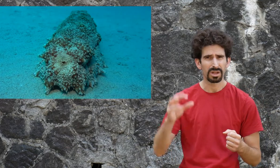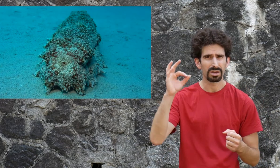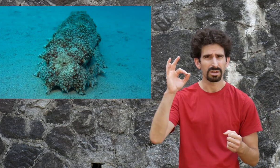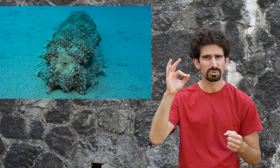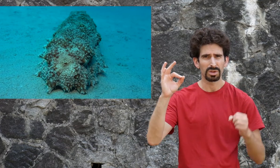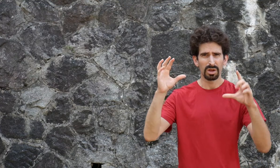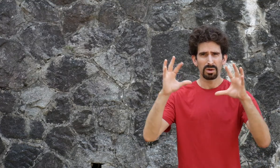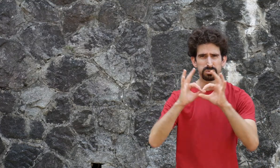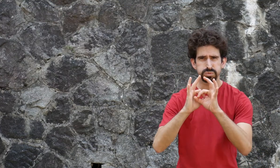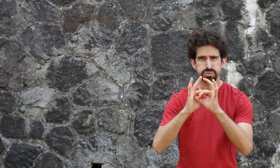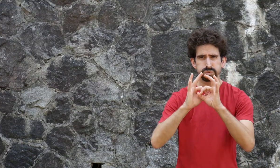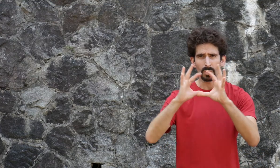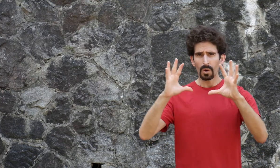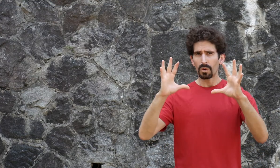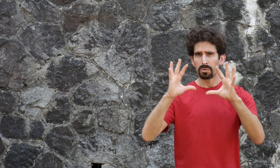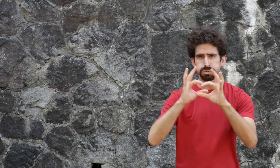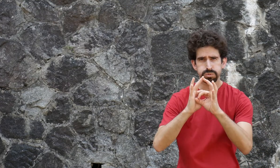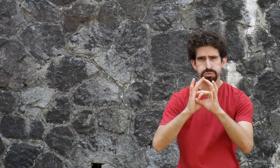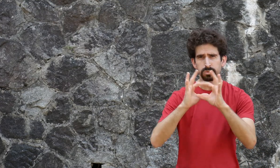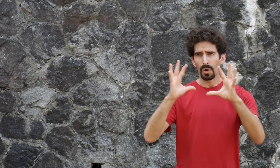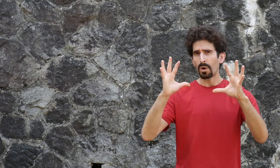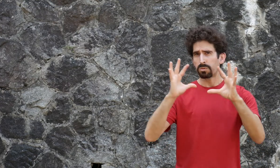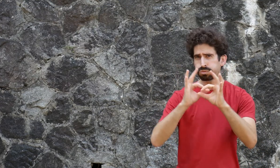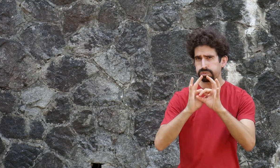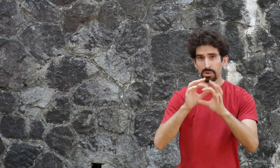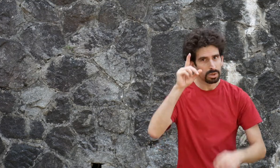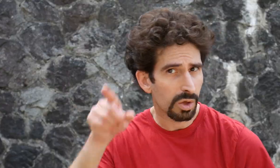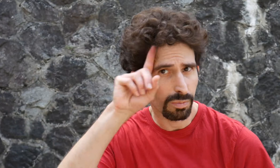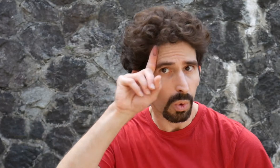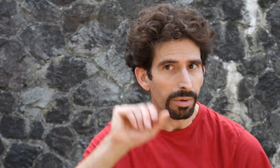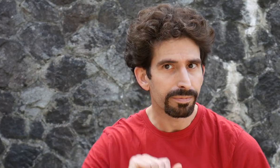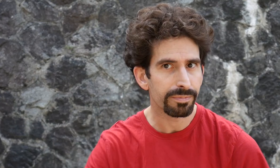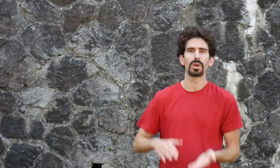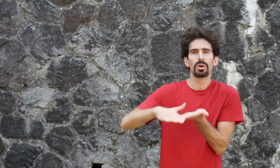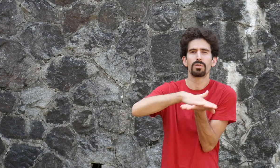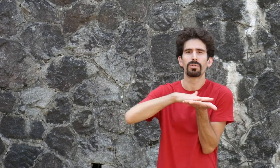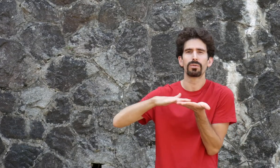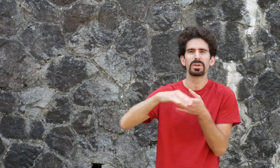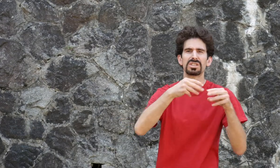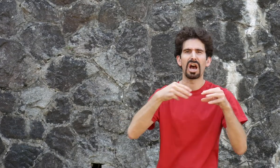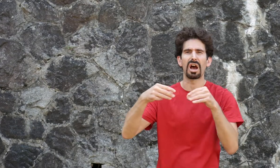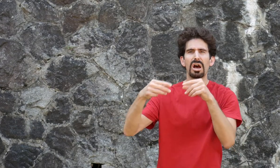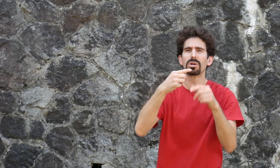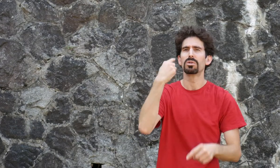L'anus se contracte et se dilate en continu. Pourquoi ? La bouche est enfouie